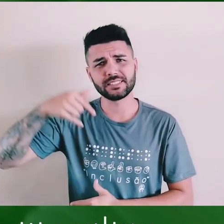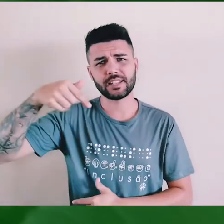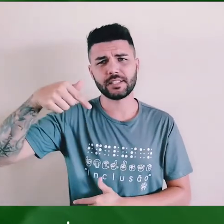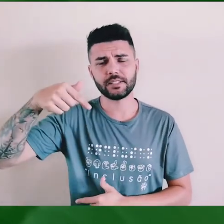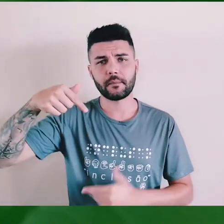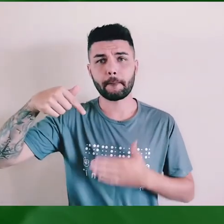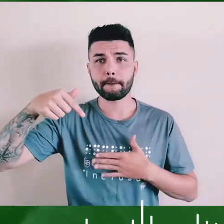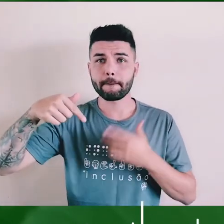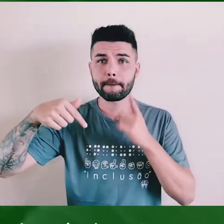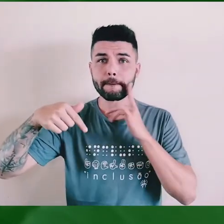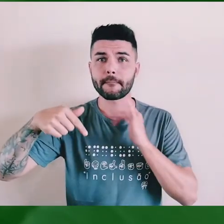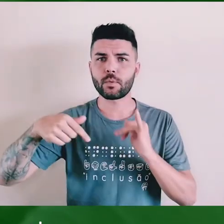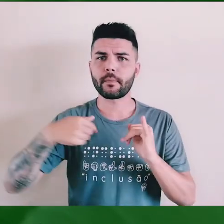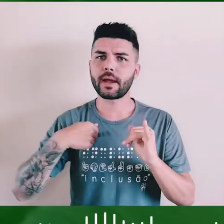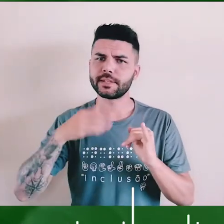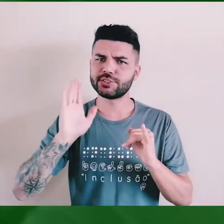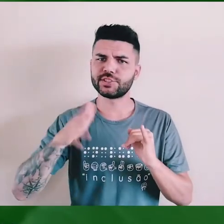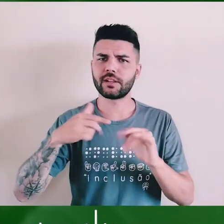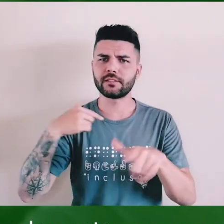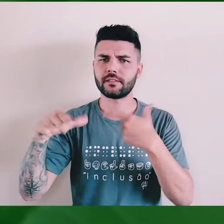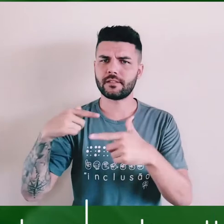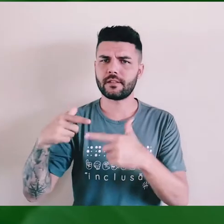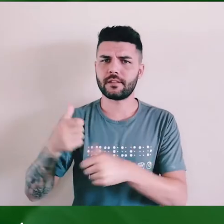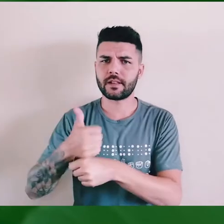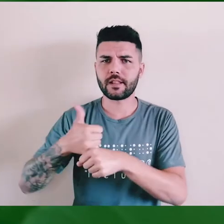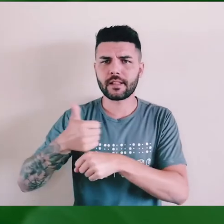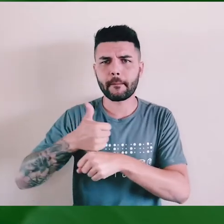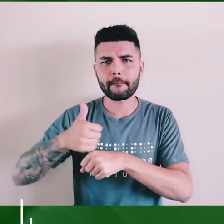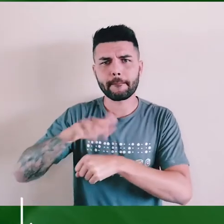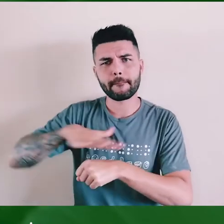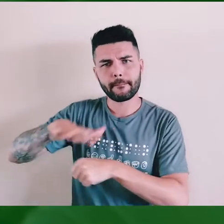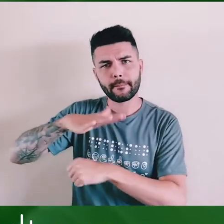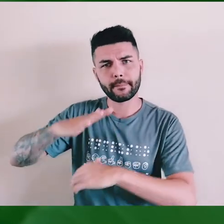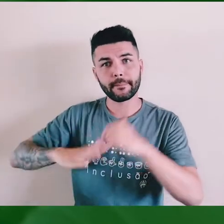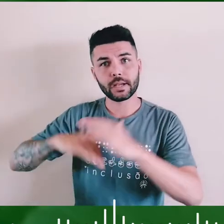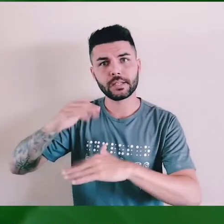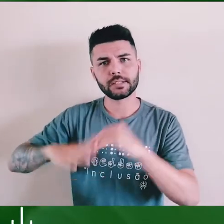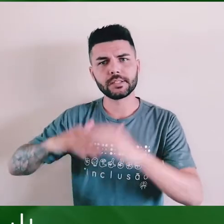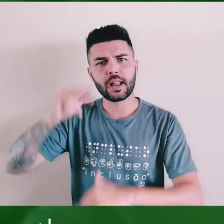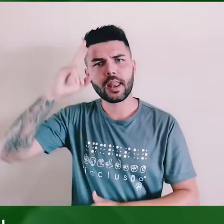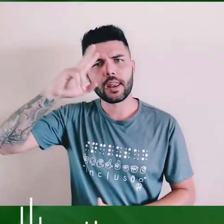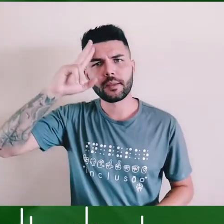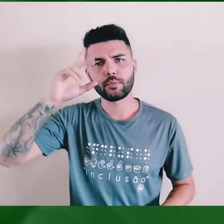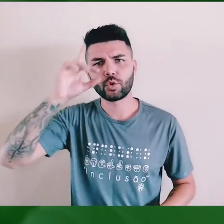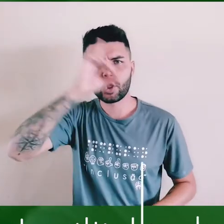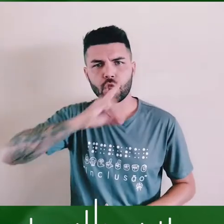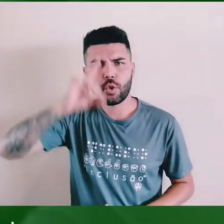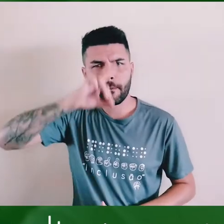fazia o que eu faço, ele era repórter esportivo, e eu lembro de aos domingos ir ao estádio